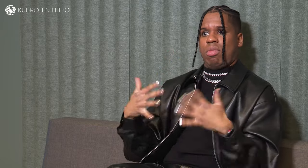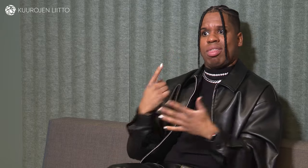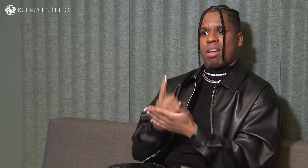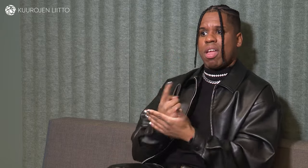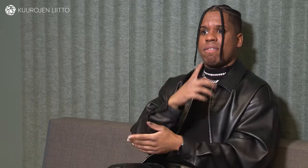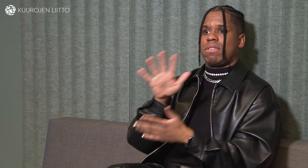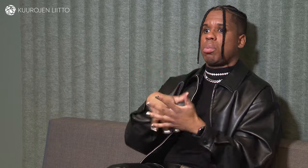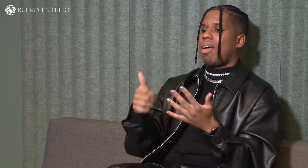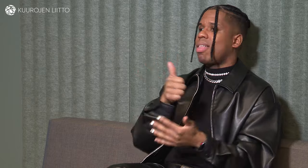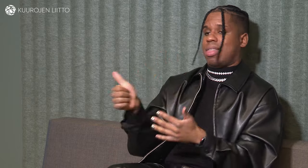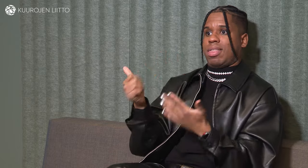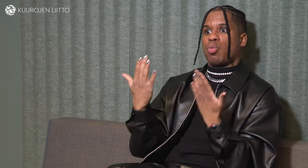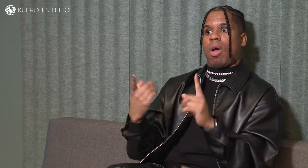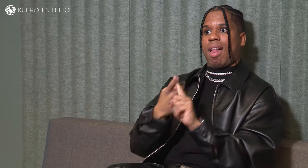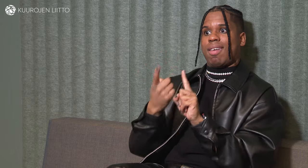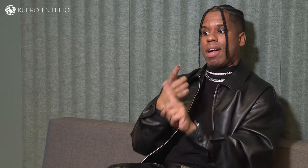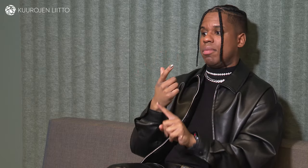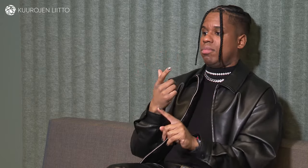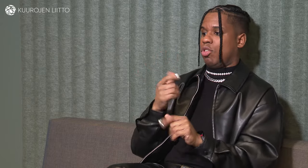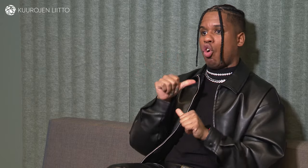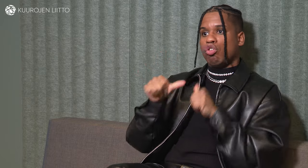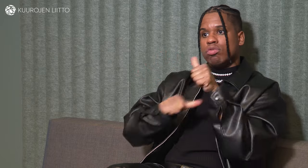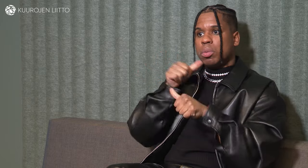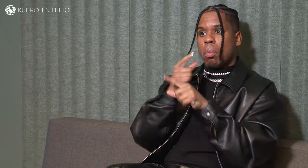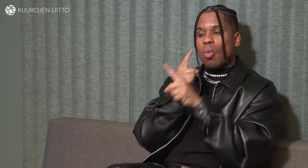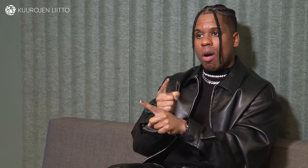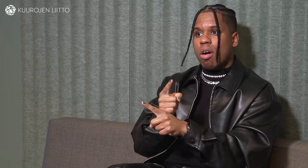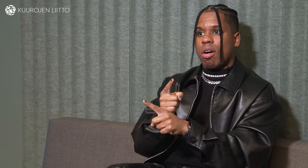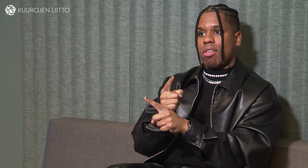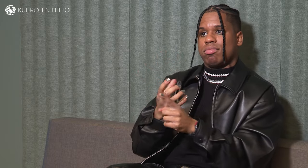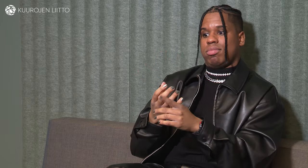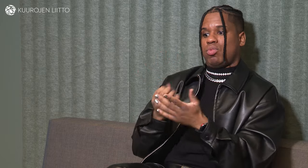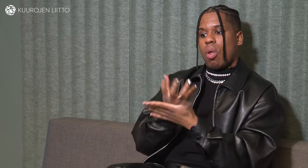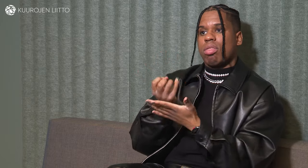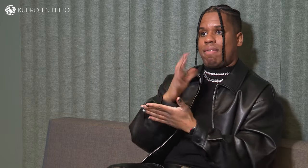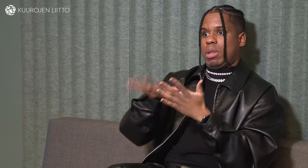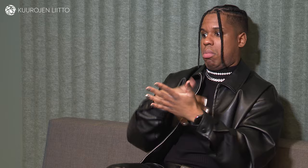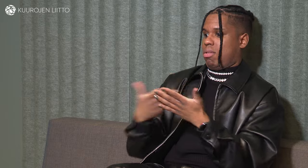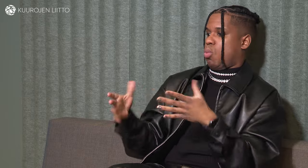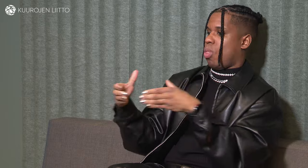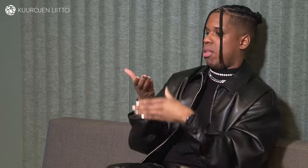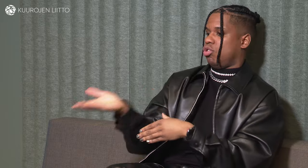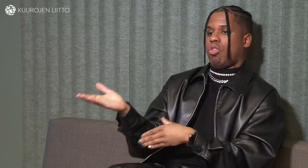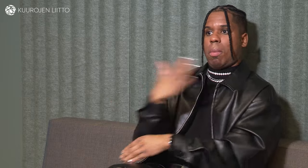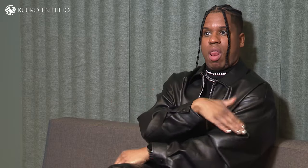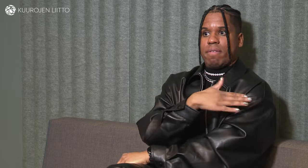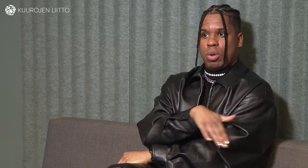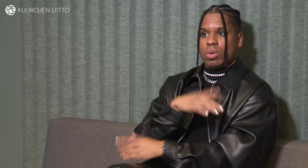ja erityisen tärkeää tässä on se, että viittomakieliset itse alkavat osallistua - palveluiden tuottamiseen omalle yhteisölleen.